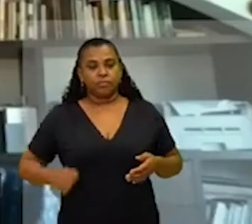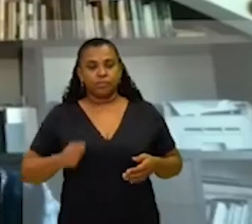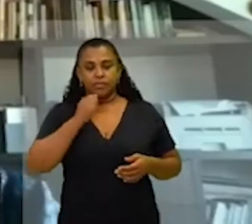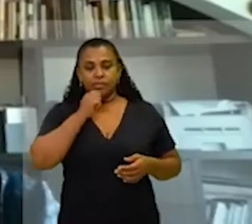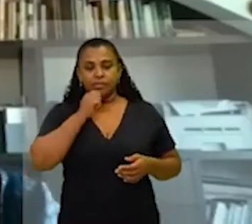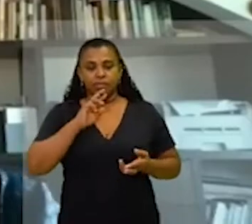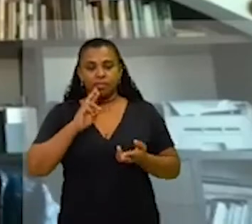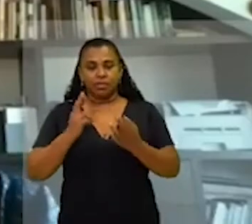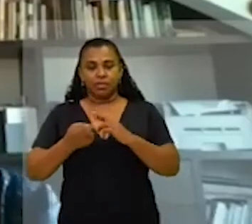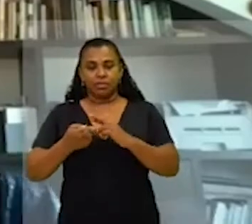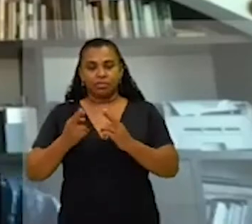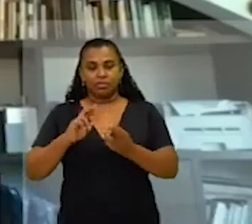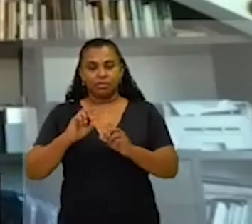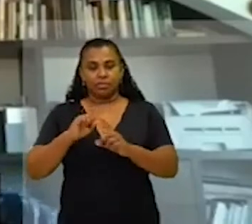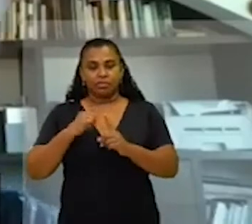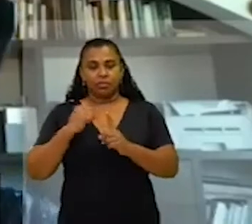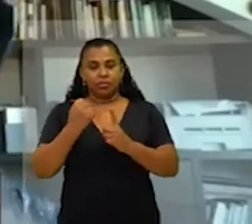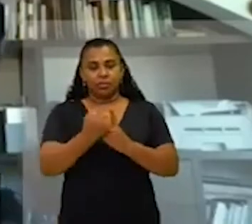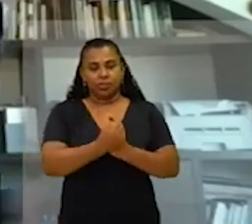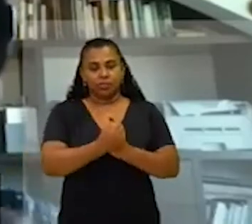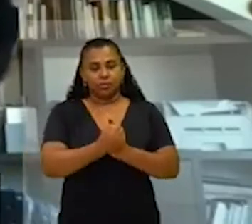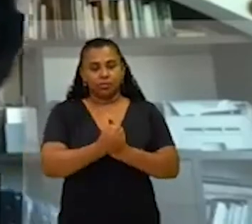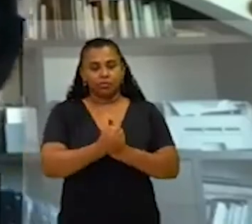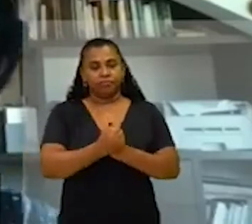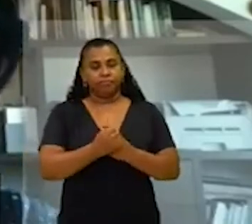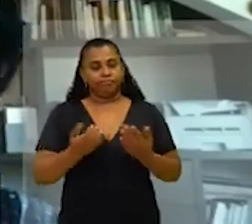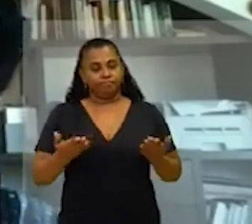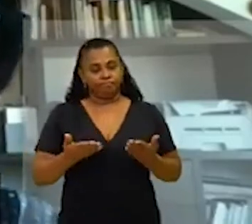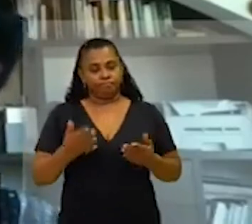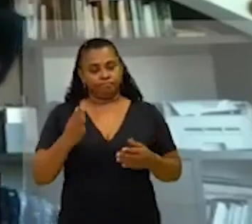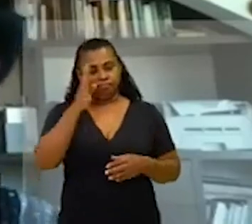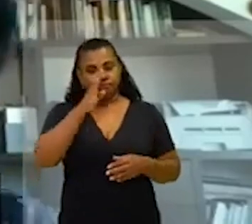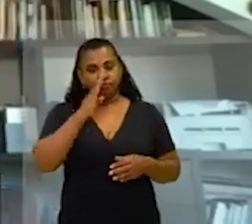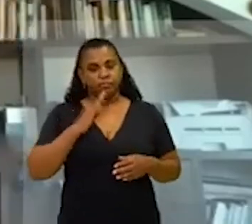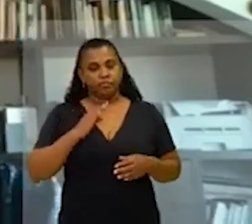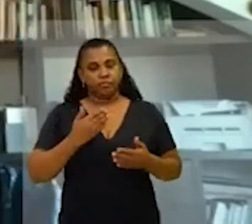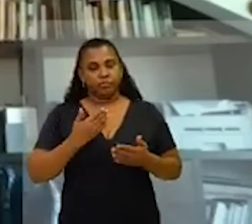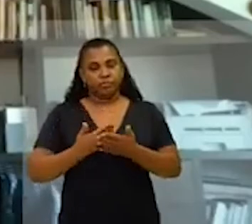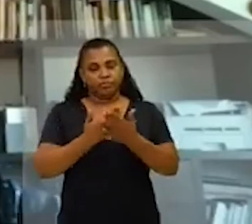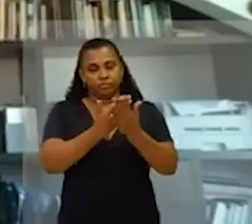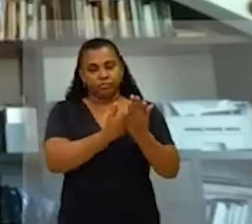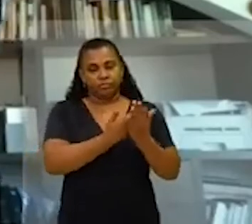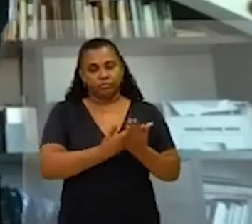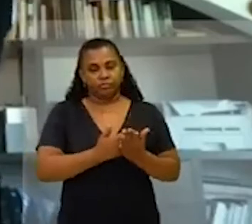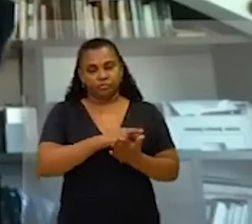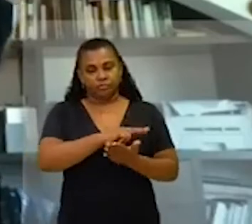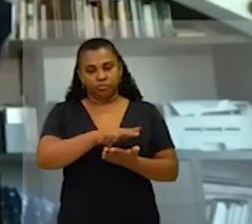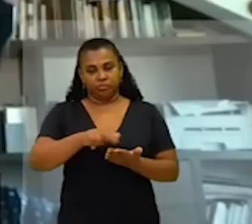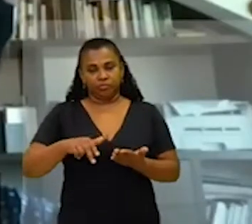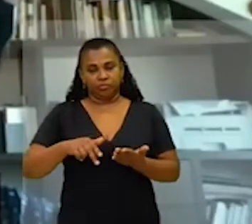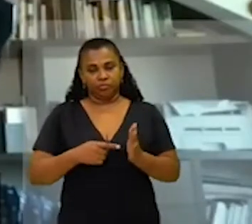com a sociedade o caso brasileiro já tem vários estudos mostrando na antes Claro do aumento os